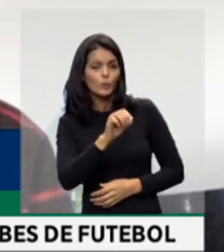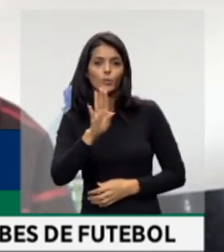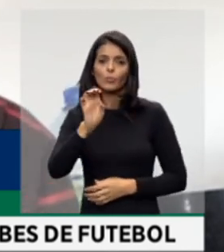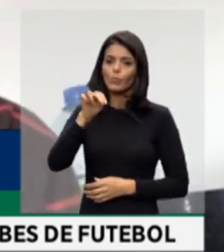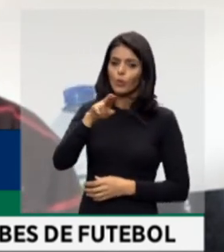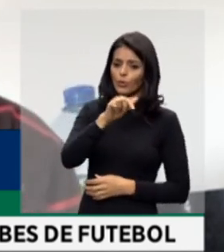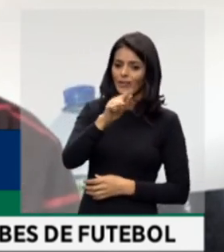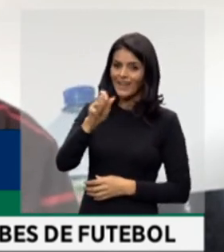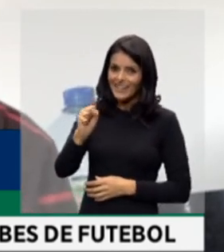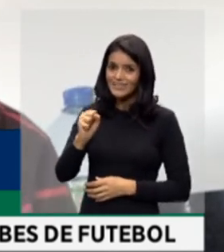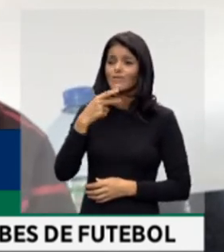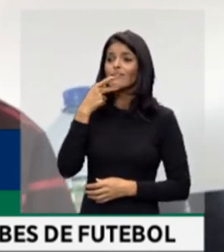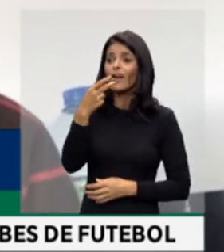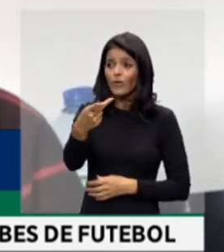[DEPUTADO]: ESSE-- DEPUTADO ARNALDO, PELO